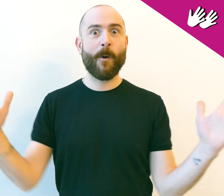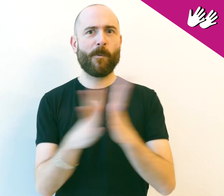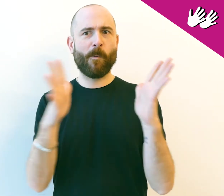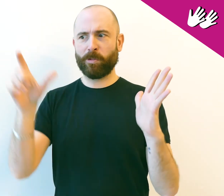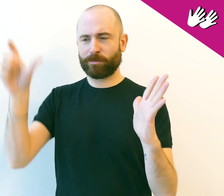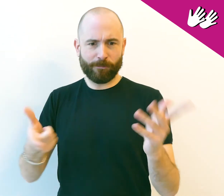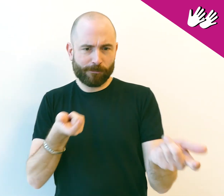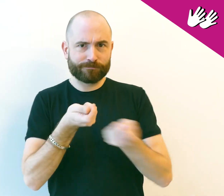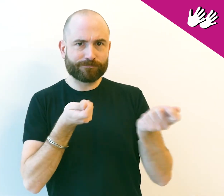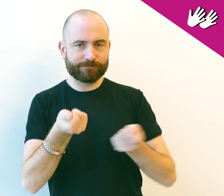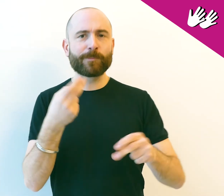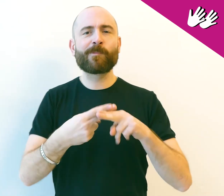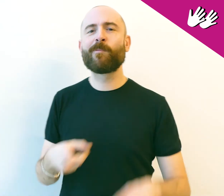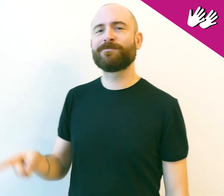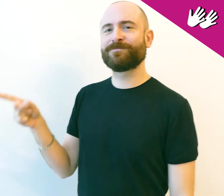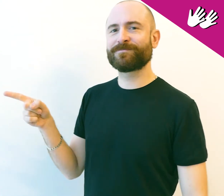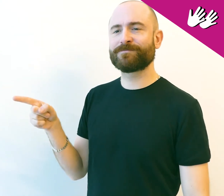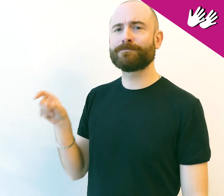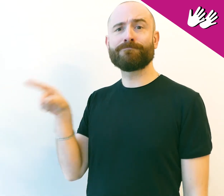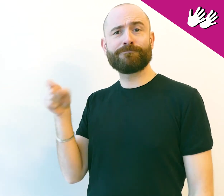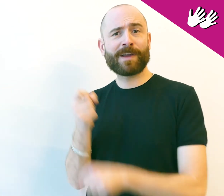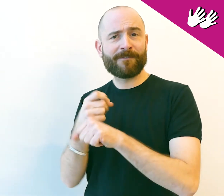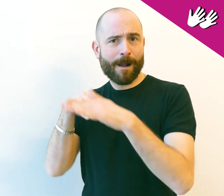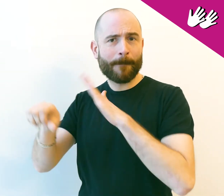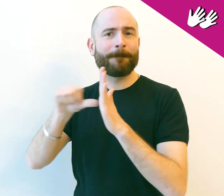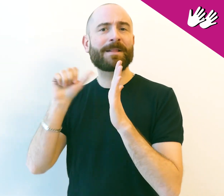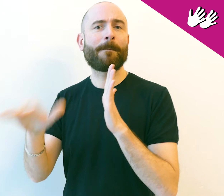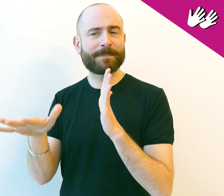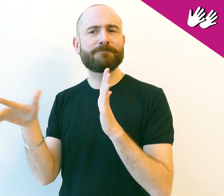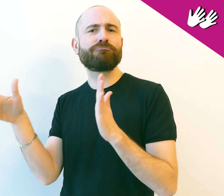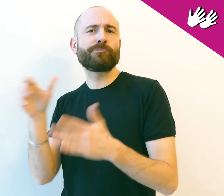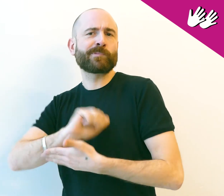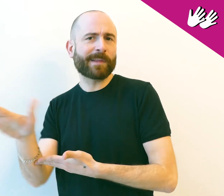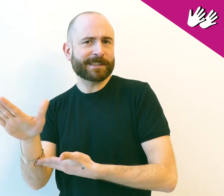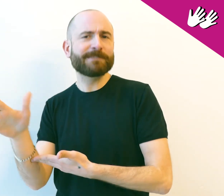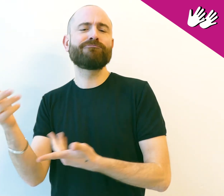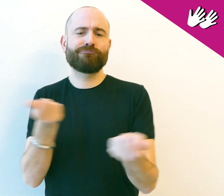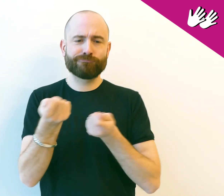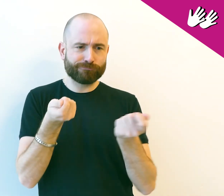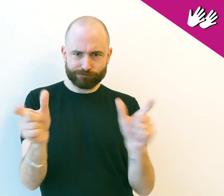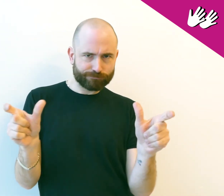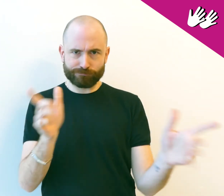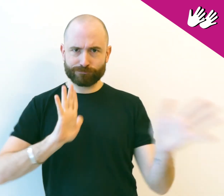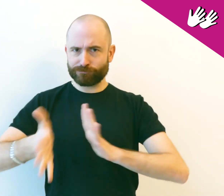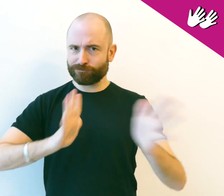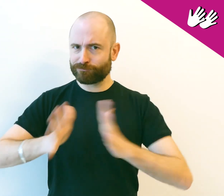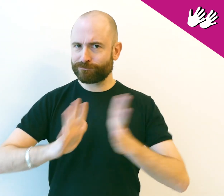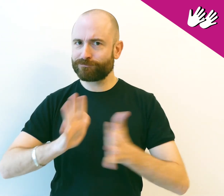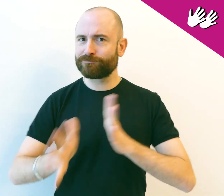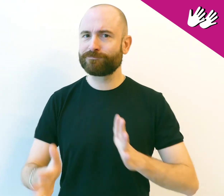La rencontre sera modérée par le journaliste Chris Comendador en LSF.